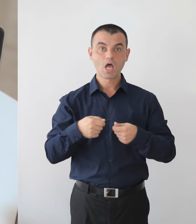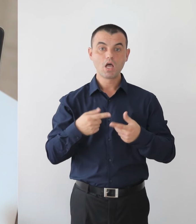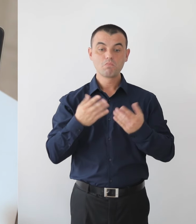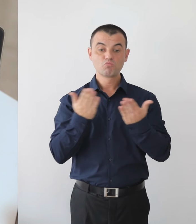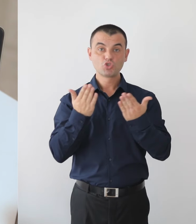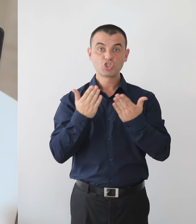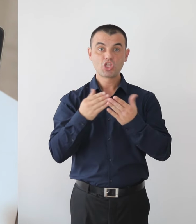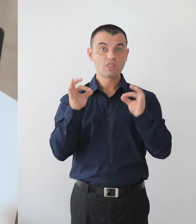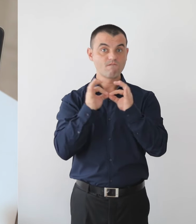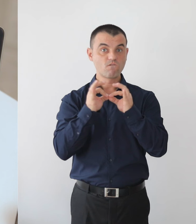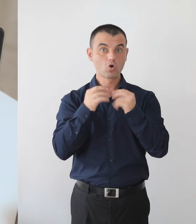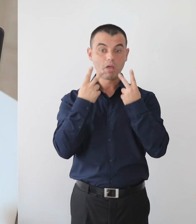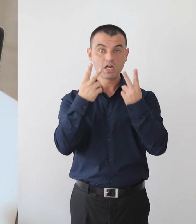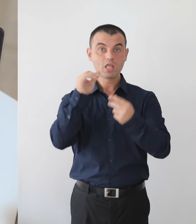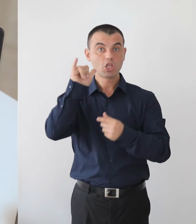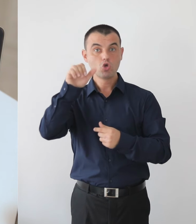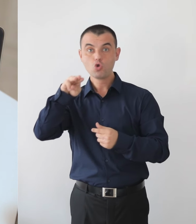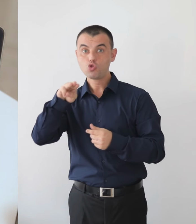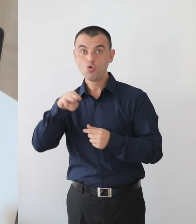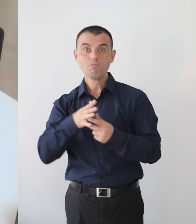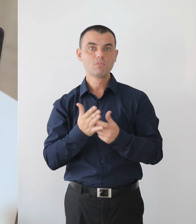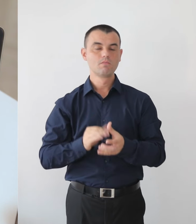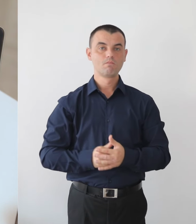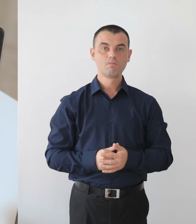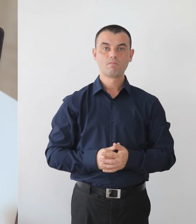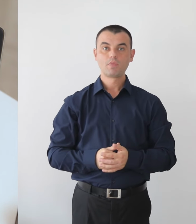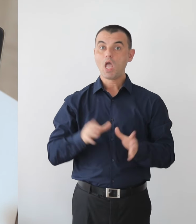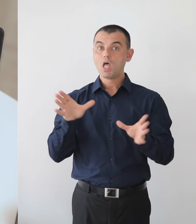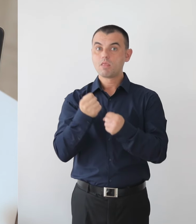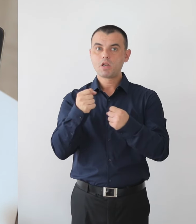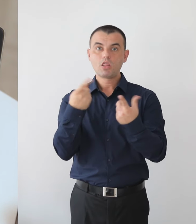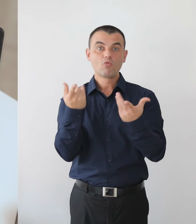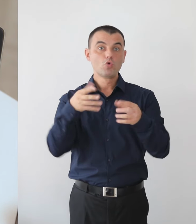Четете форуми, гледайте YouTube, вземете майсторски клас и уроци в тази област.